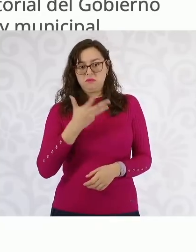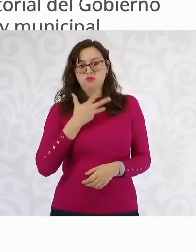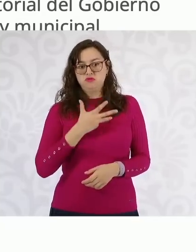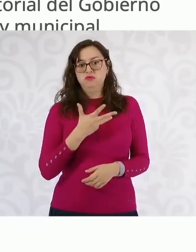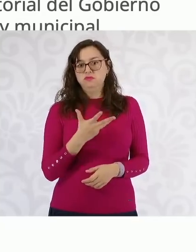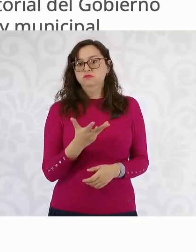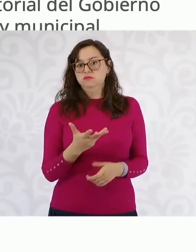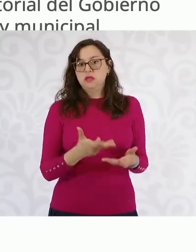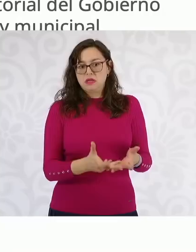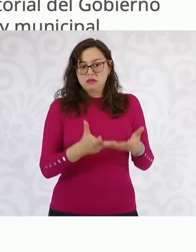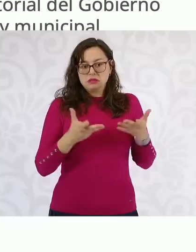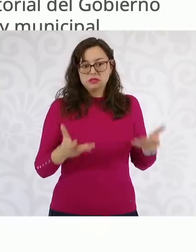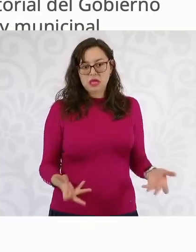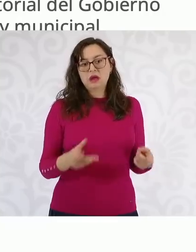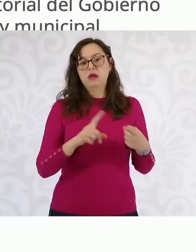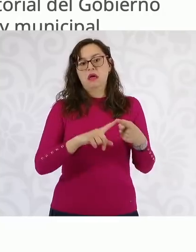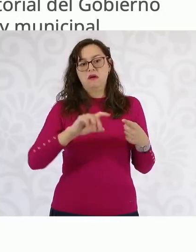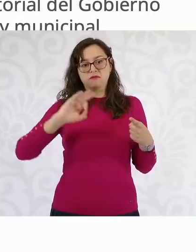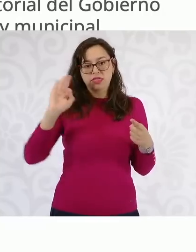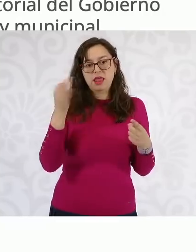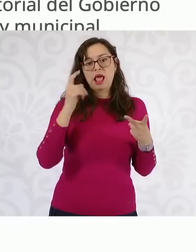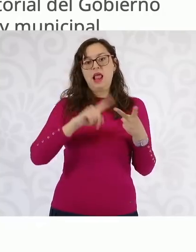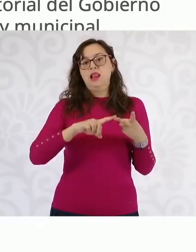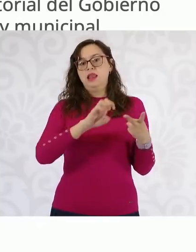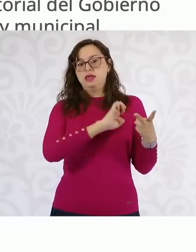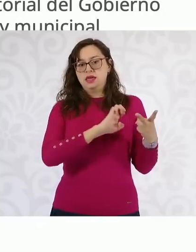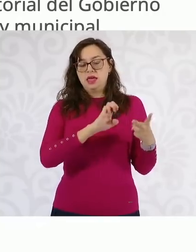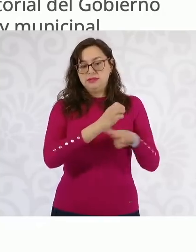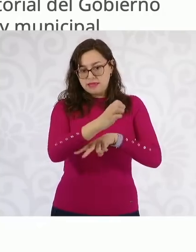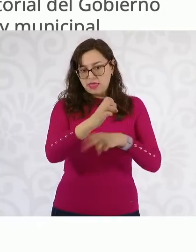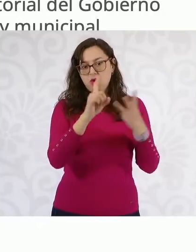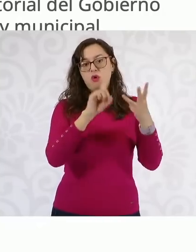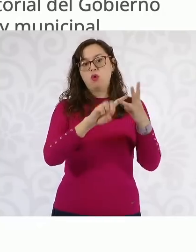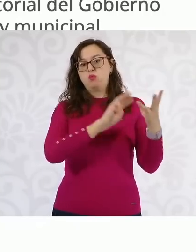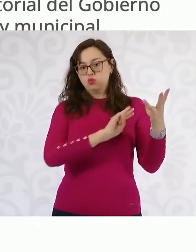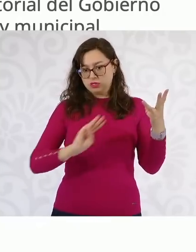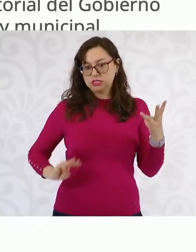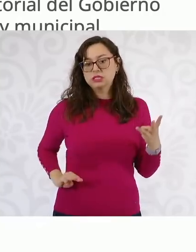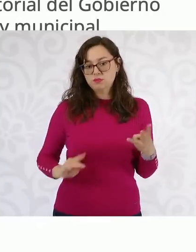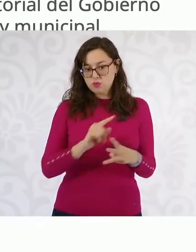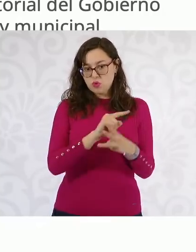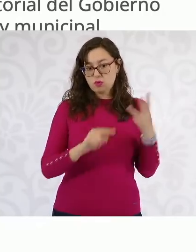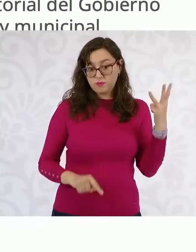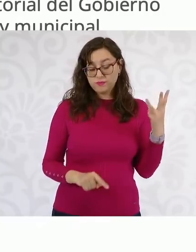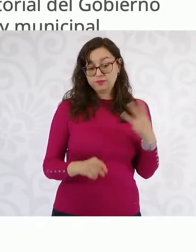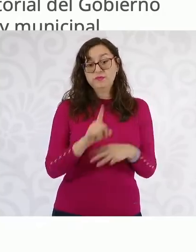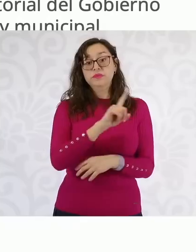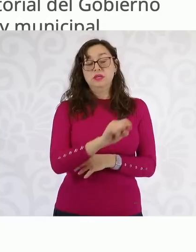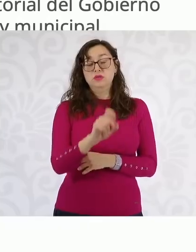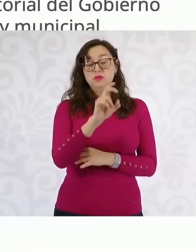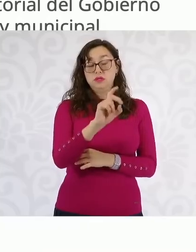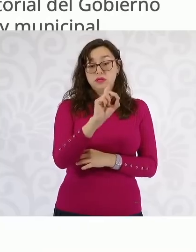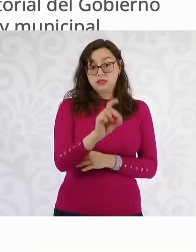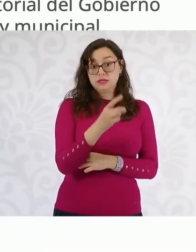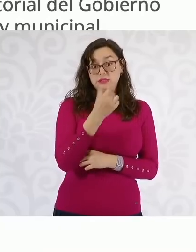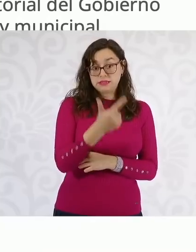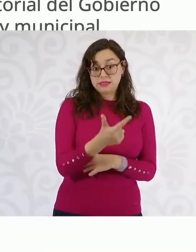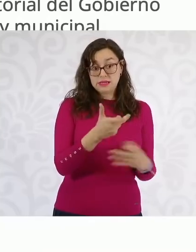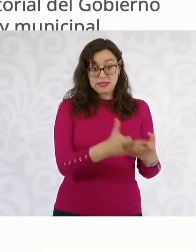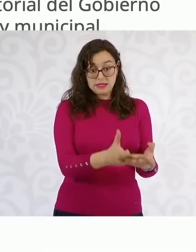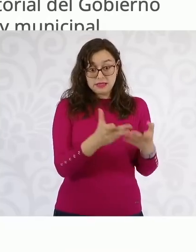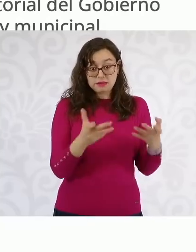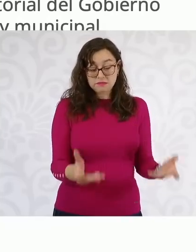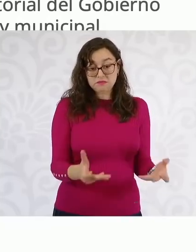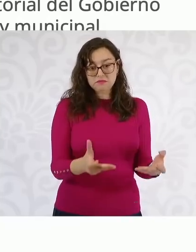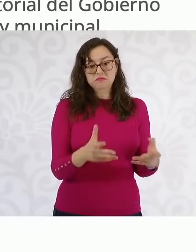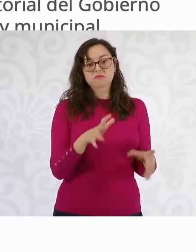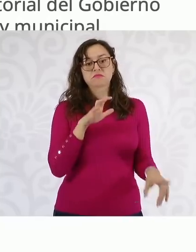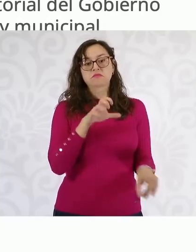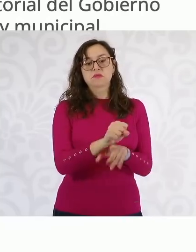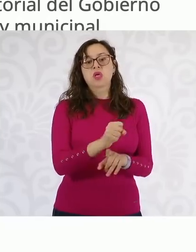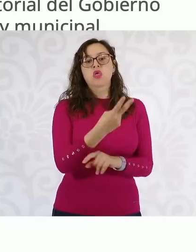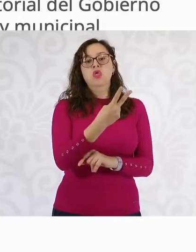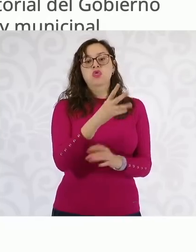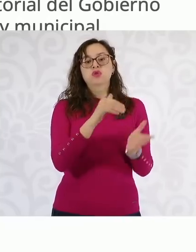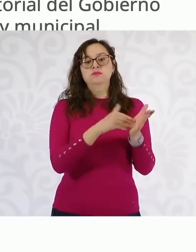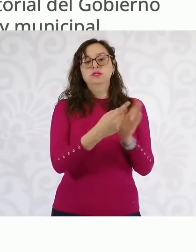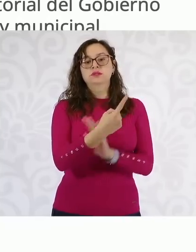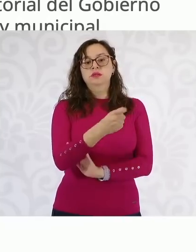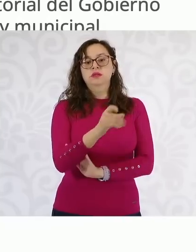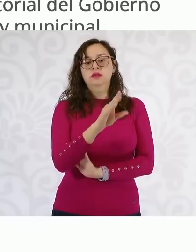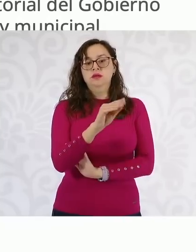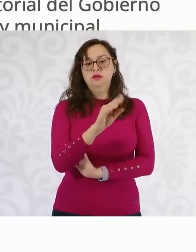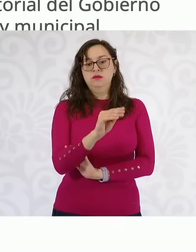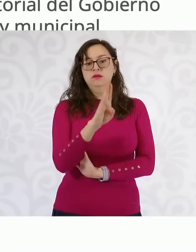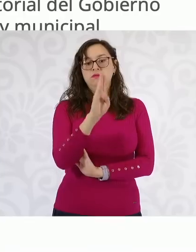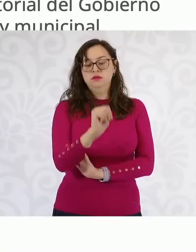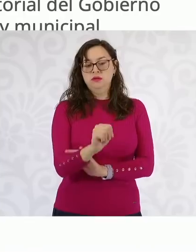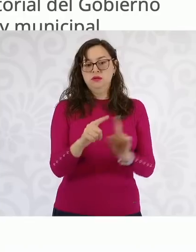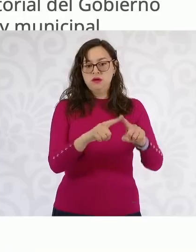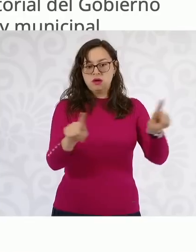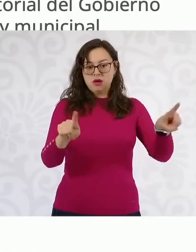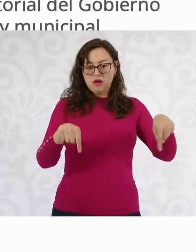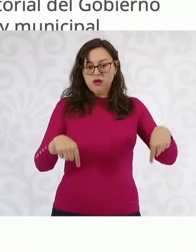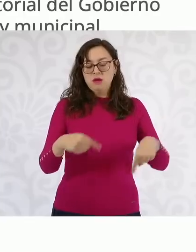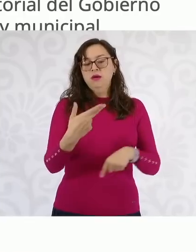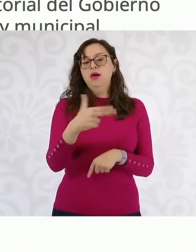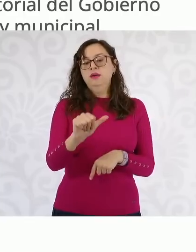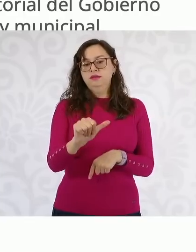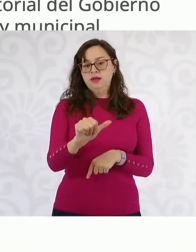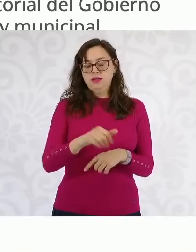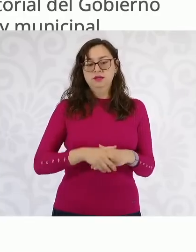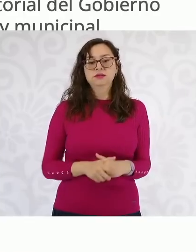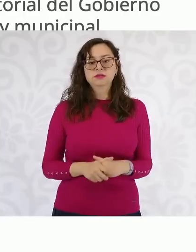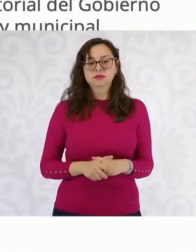Estatal y municipal de estos 137 predios se dan como resultado 2199 hectáreas hacemos una prión de